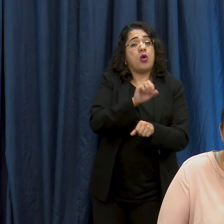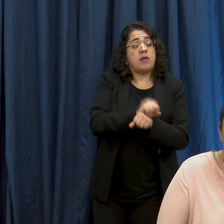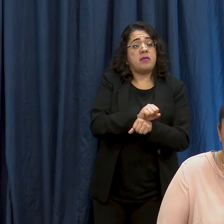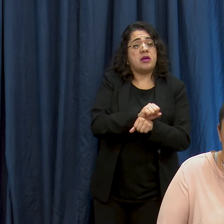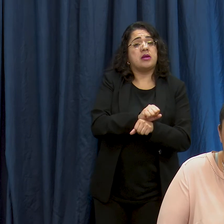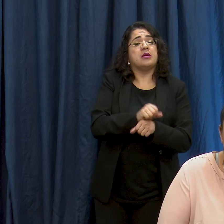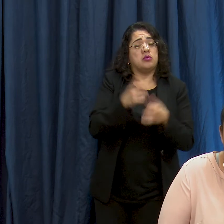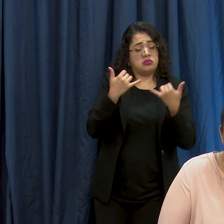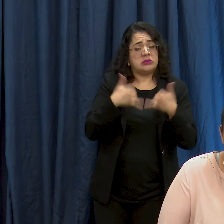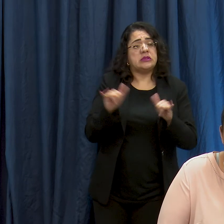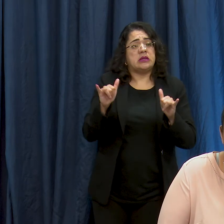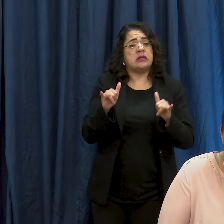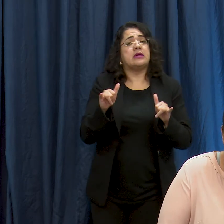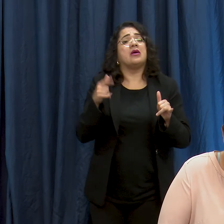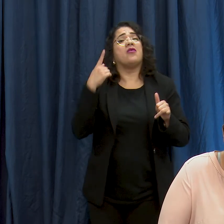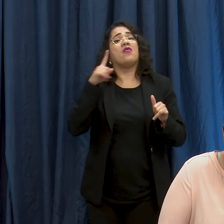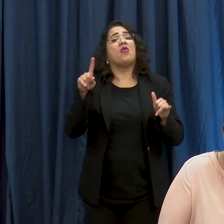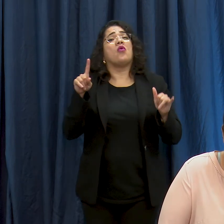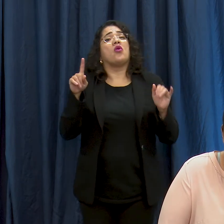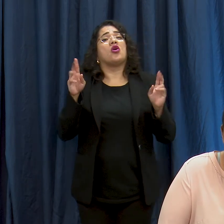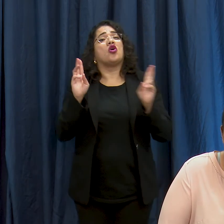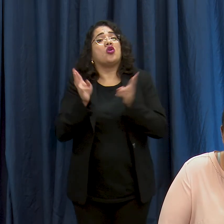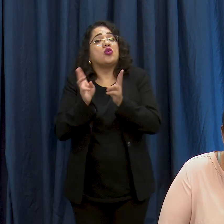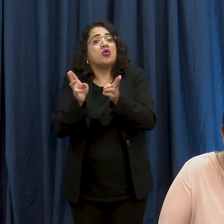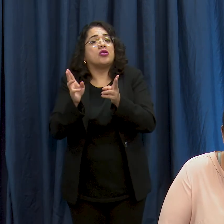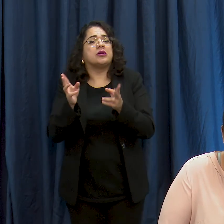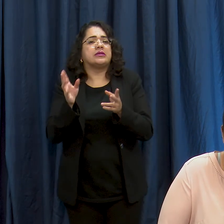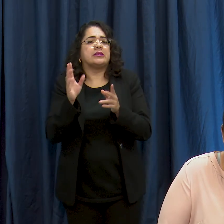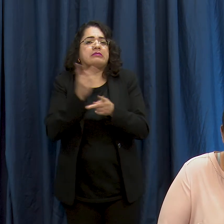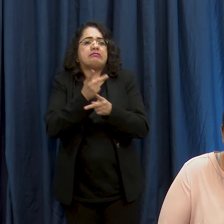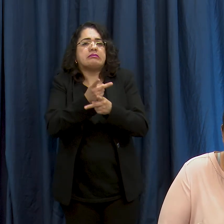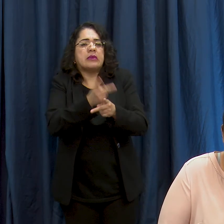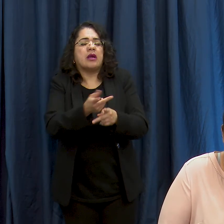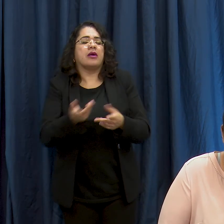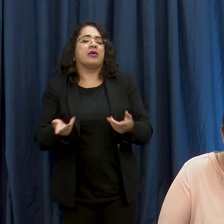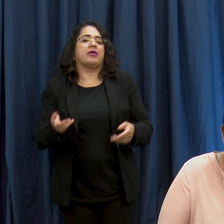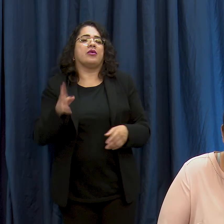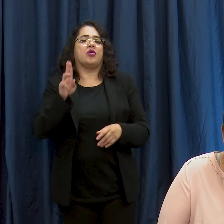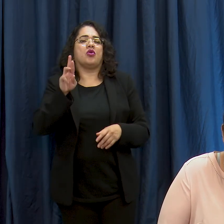personas con emergencias pero es muy importante que usted por teléfono Oh